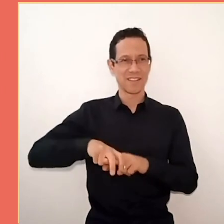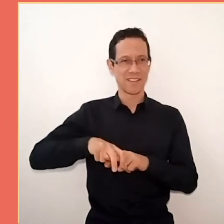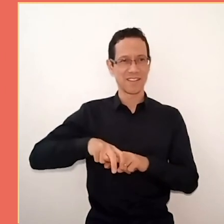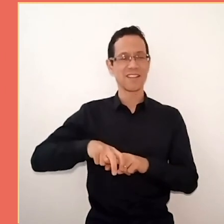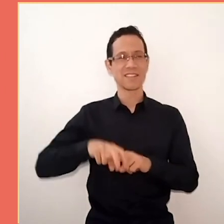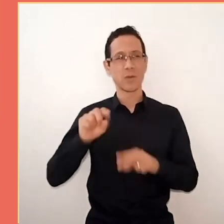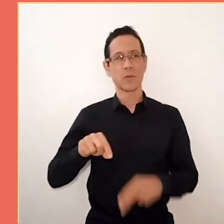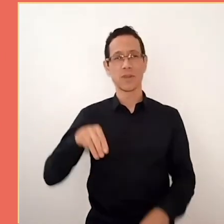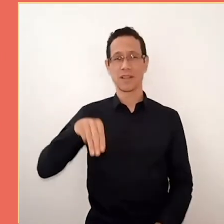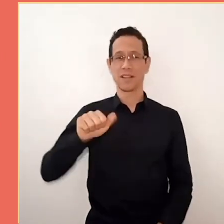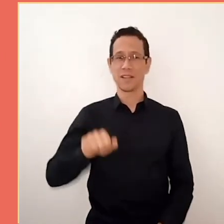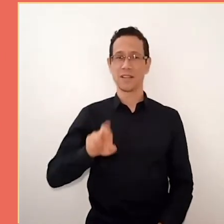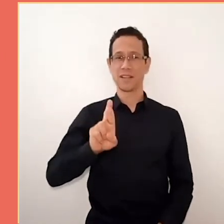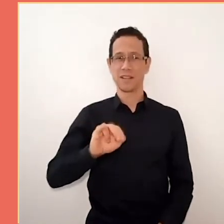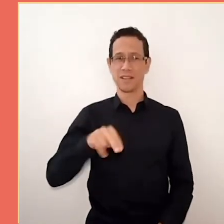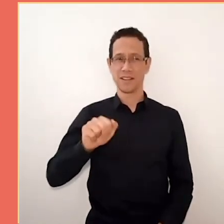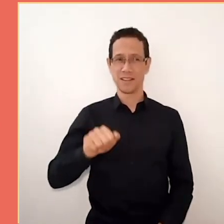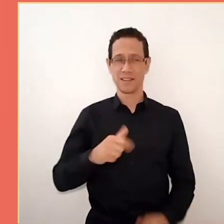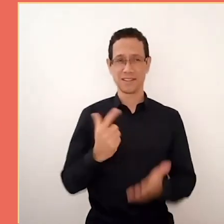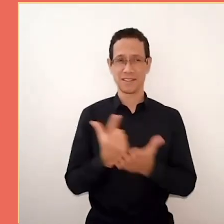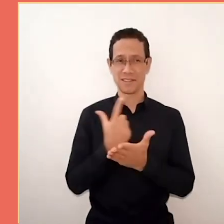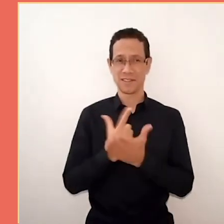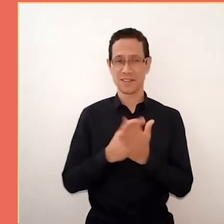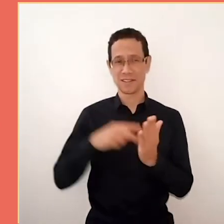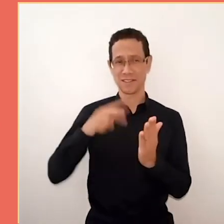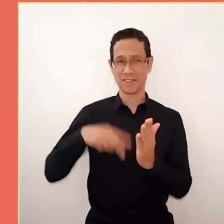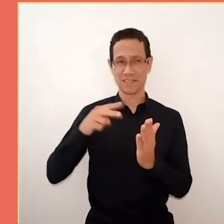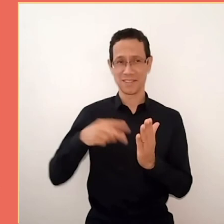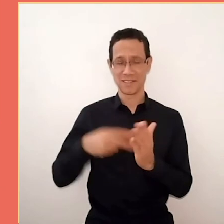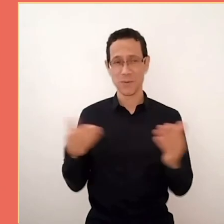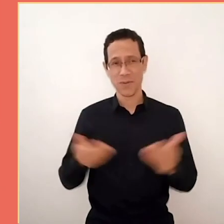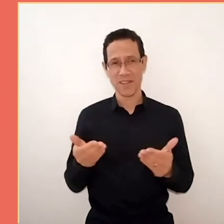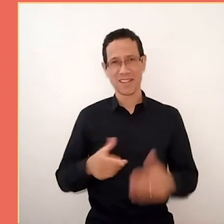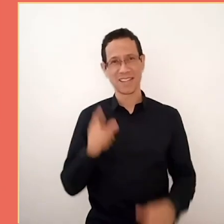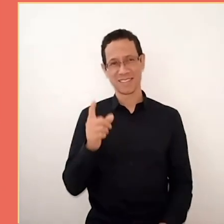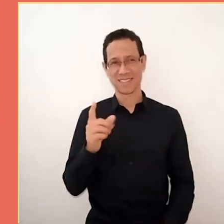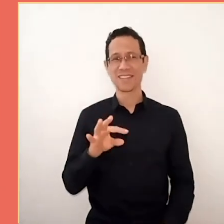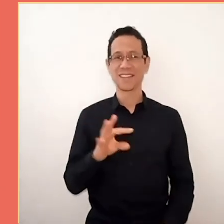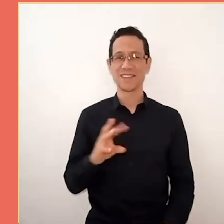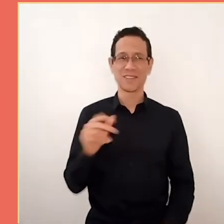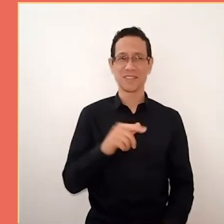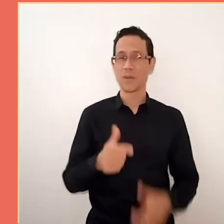lendo esse livro do momento, e todas essas outras leituras anteriores